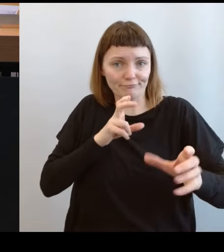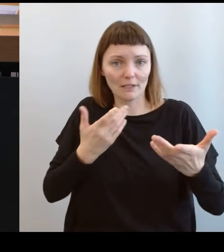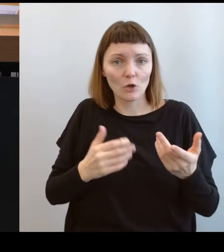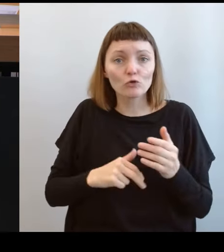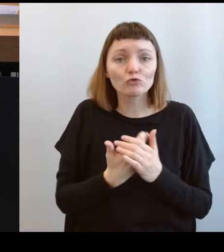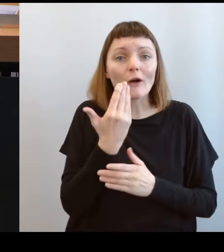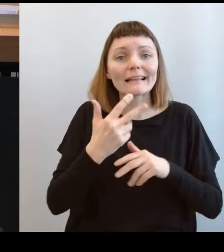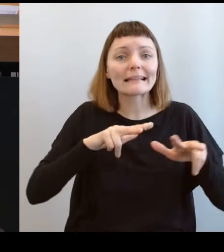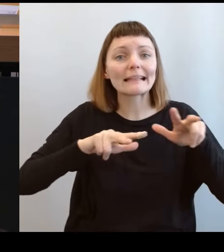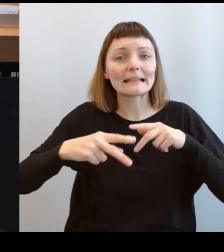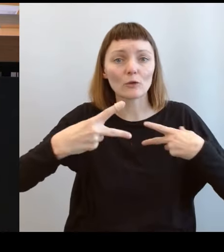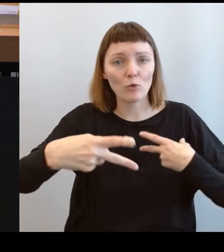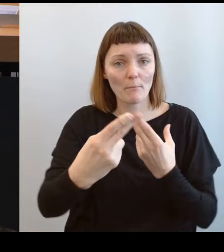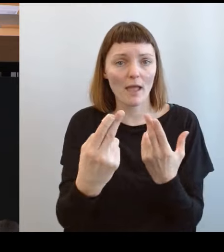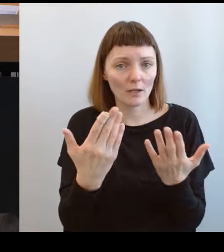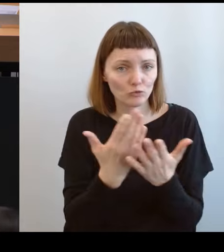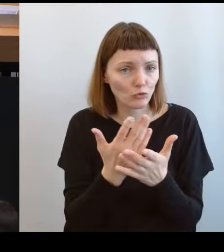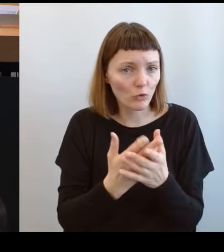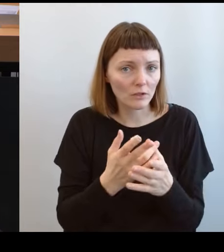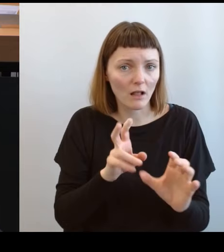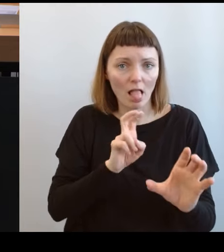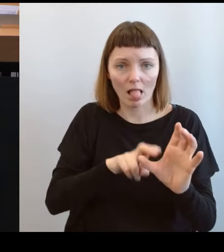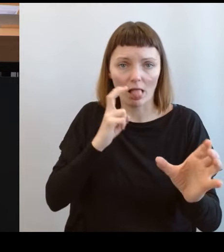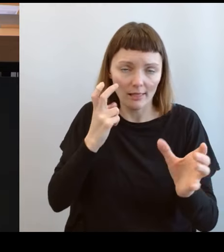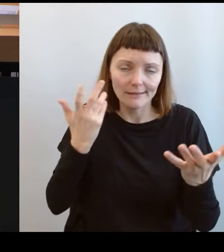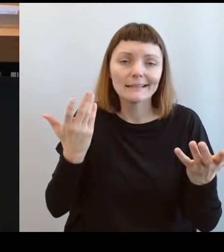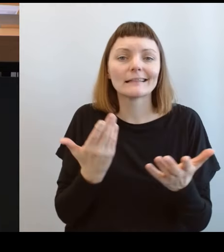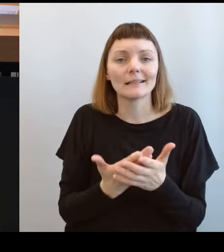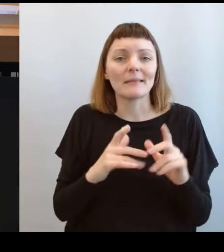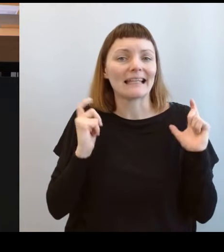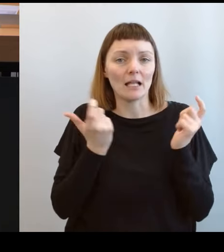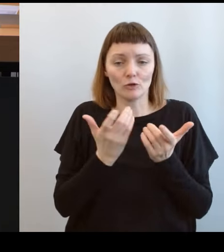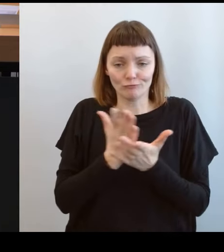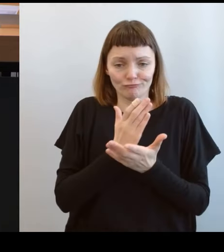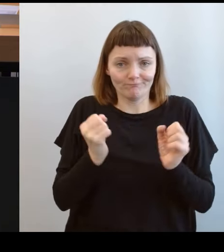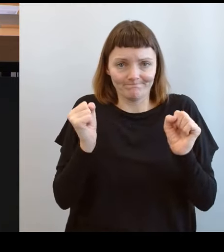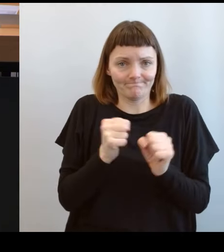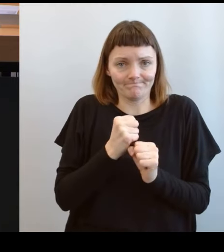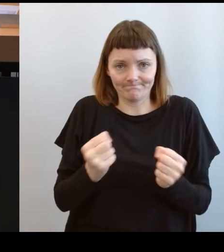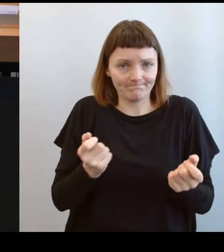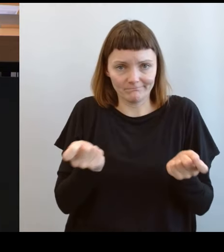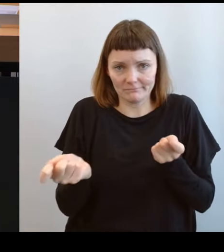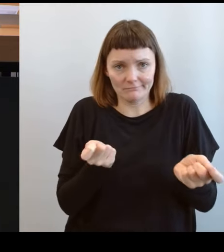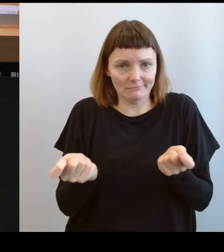Und deswegen ist offensichtlich, dass wir in dieser Legislaturperiode keine